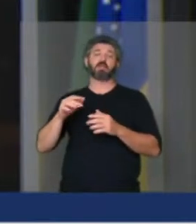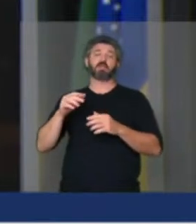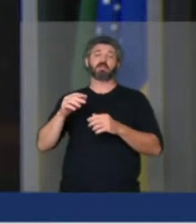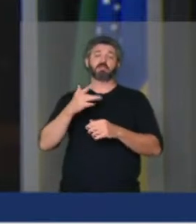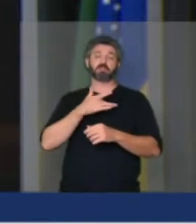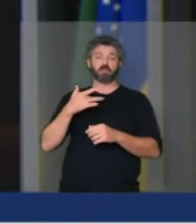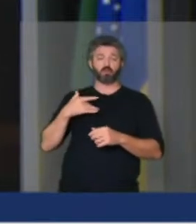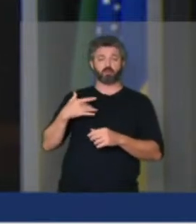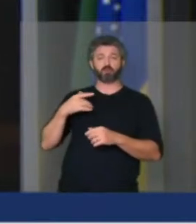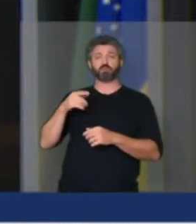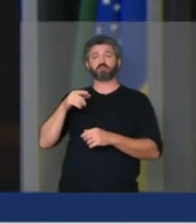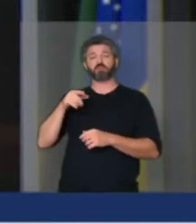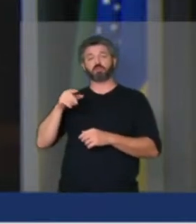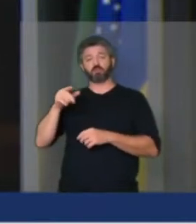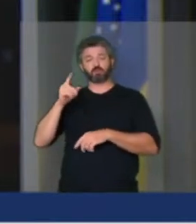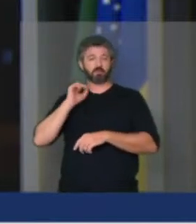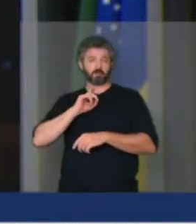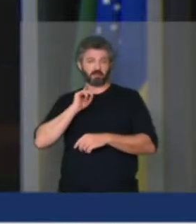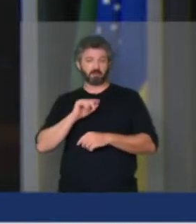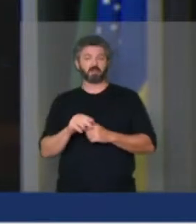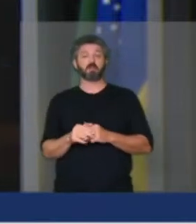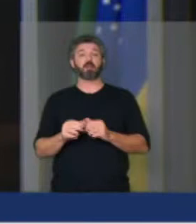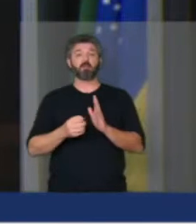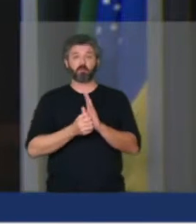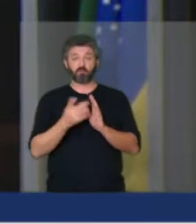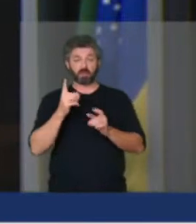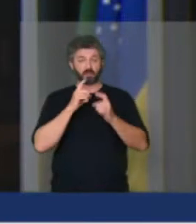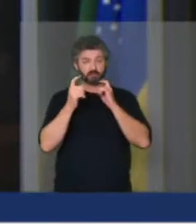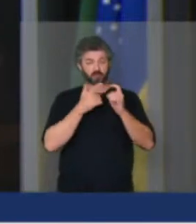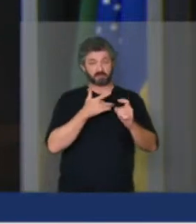PARA TRATAR... PÓS-COVID E TRATAR DAS CIRURGIAS ELETIVAS. ACHO MUITO INTERESSANTE ESSE